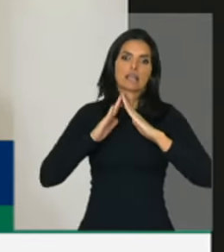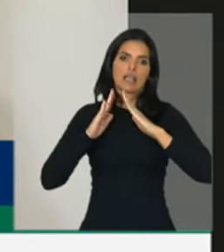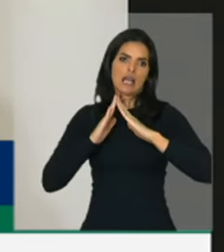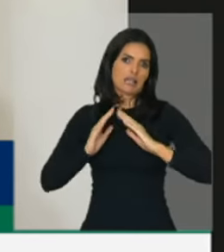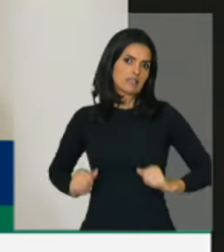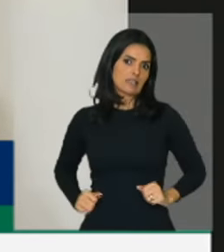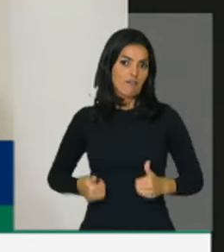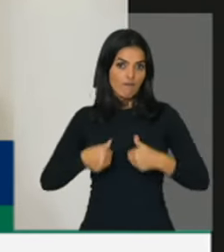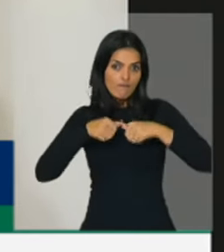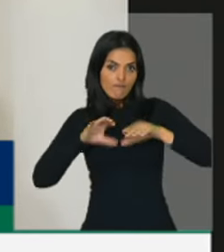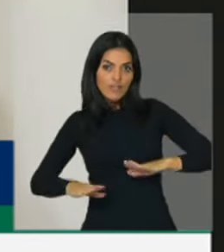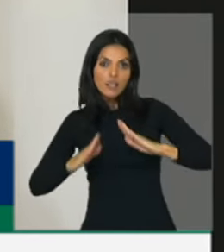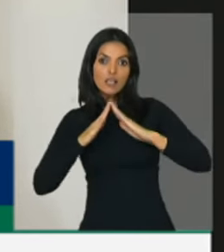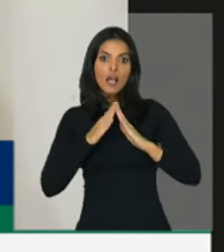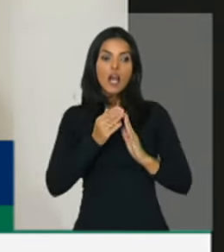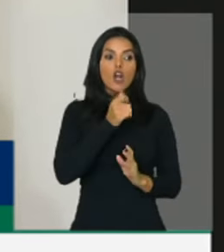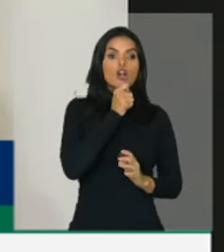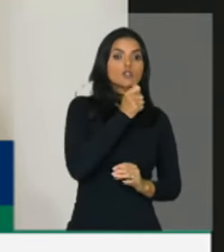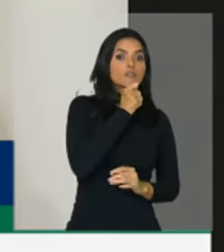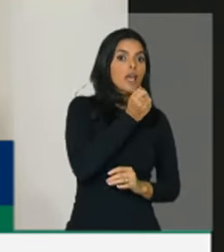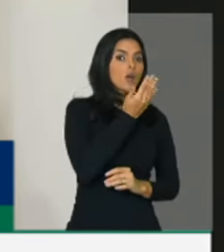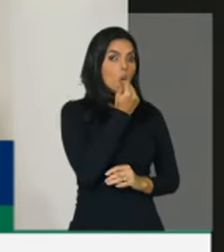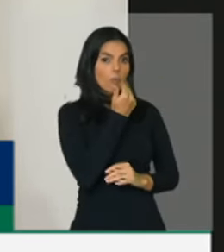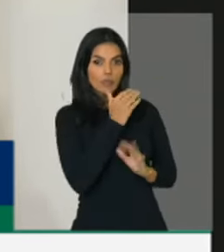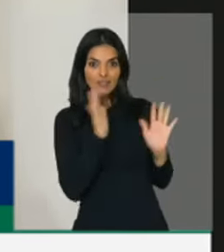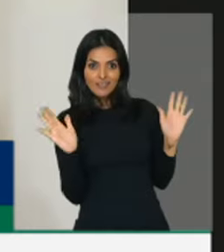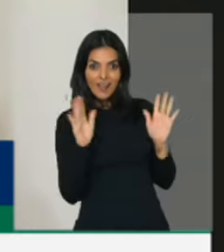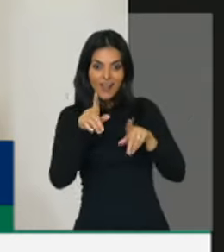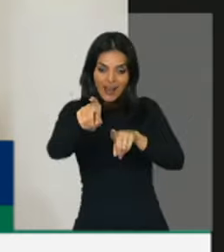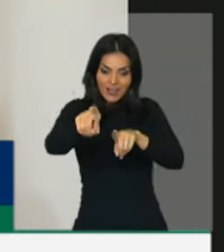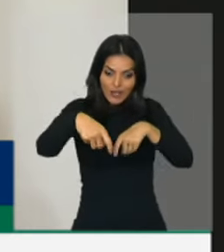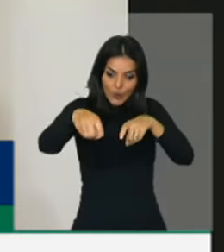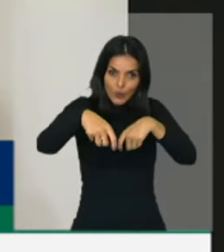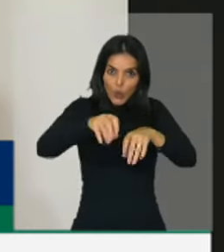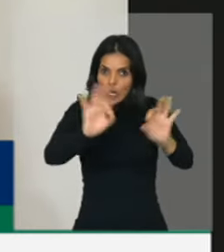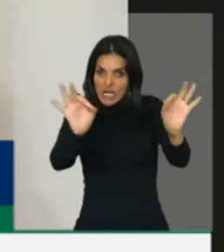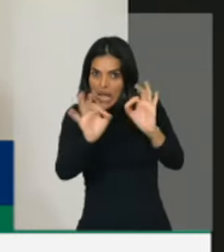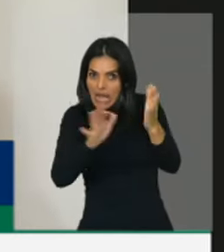CASA SEM COMIDA, FICA EM CASA SEM AGRICULTOR. IMAGINA UM AGRICULTOR AGORA TAMBÉM DIZER ASSIM: BOM, EU TAMBÉM CORRO O